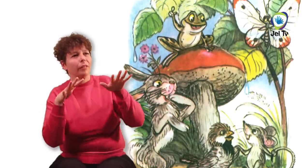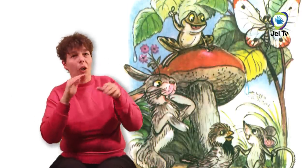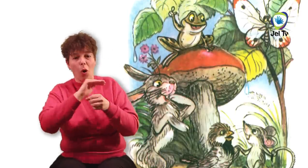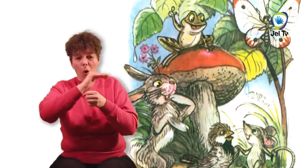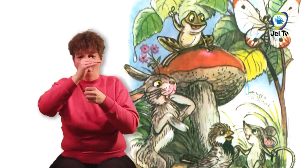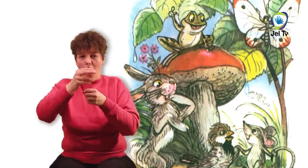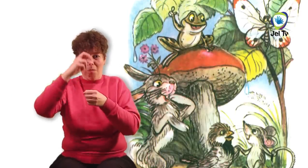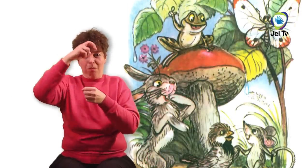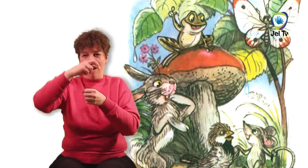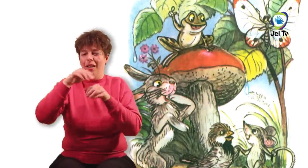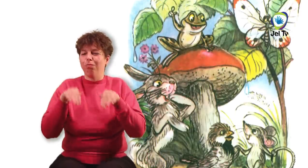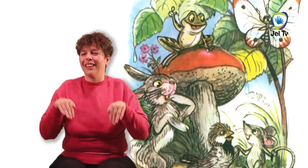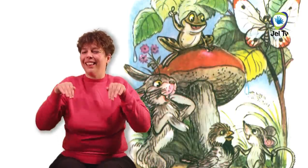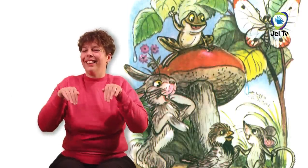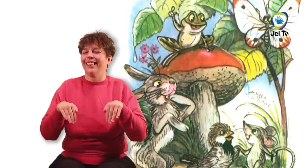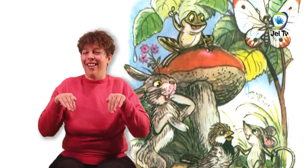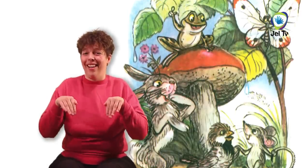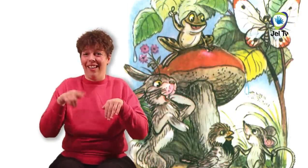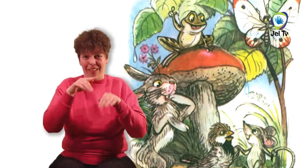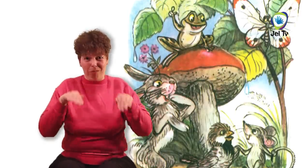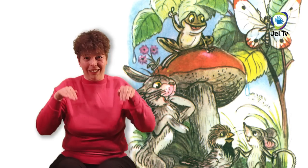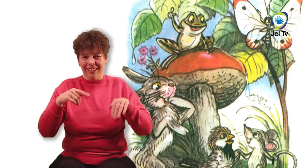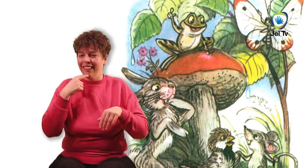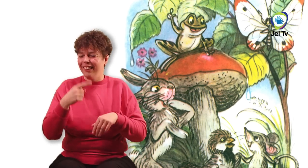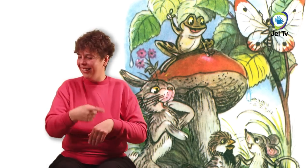Mindannyian odanézték: a gomba kalapján ült a Béka.